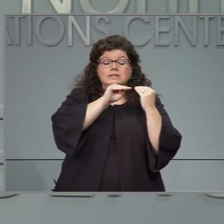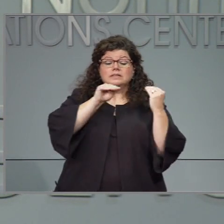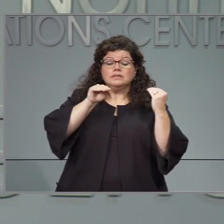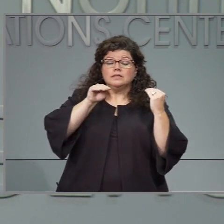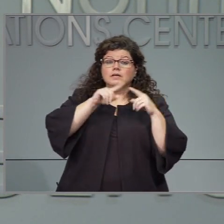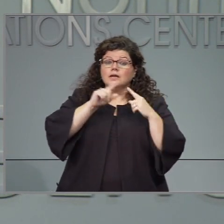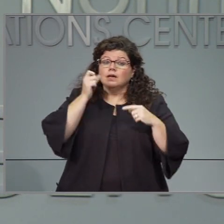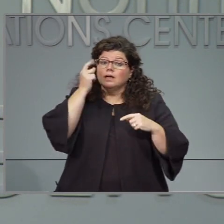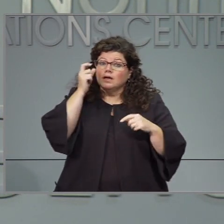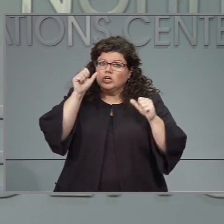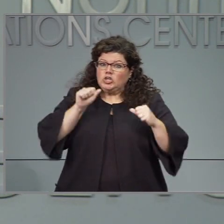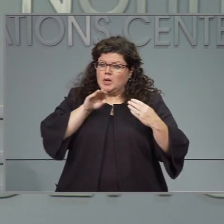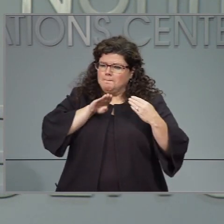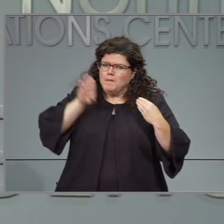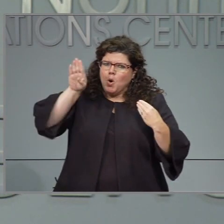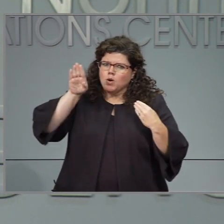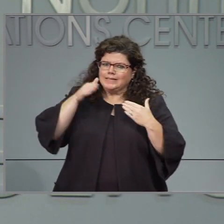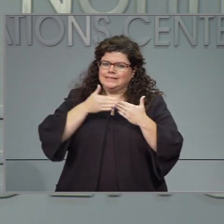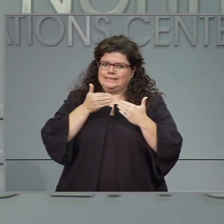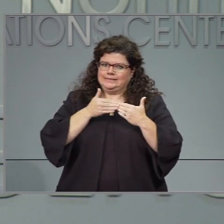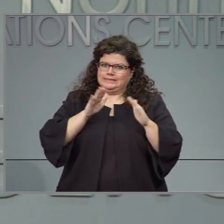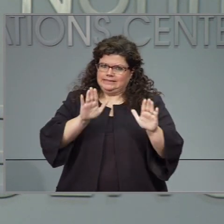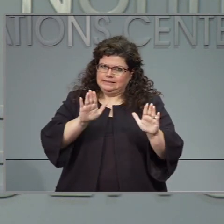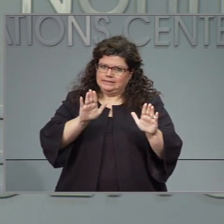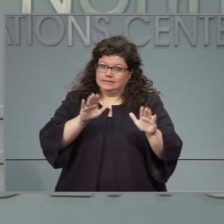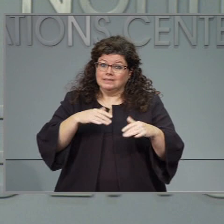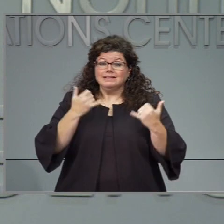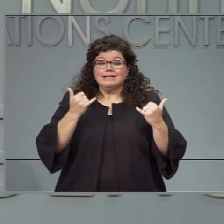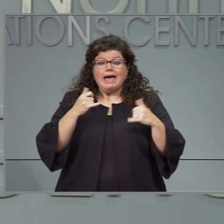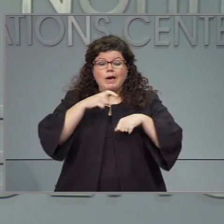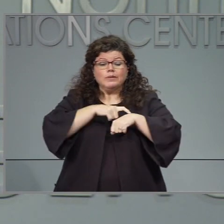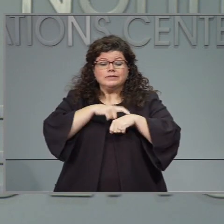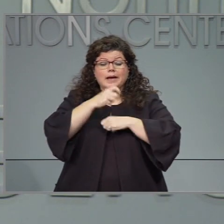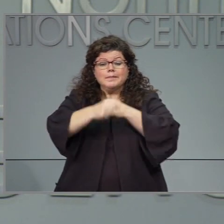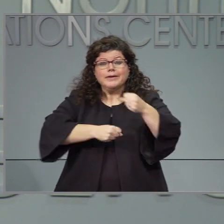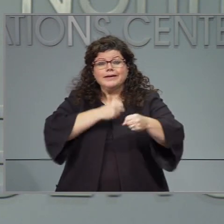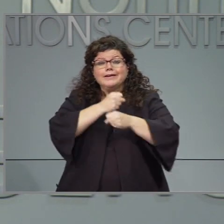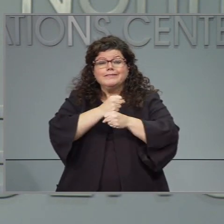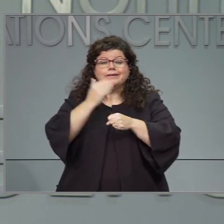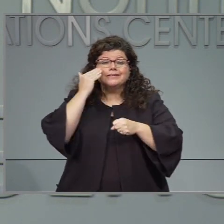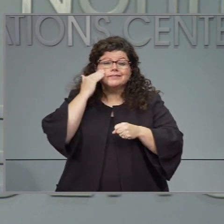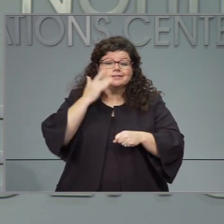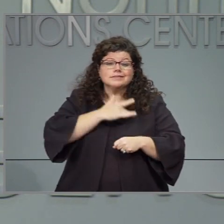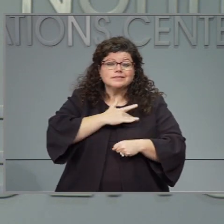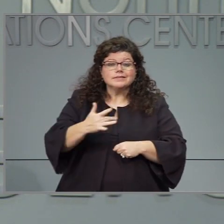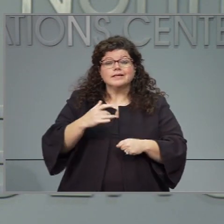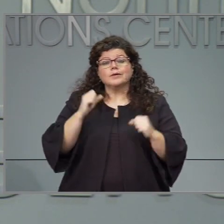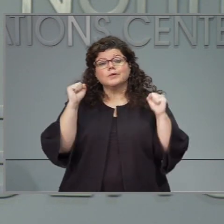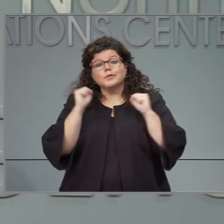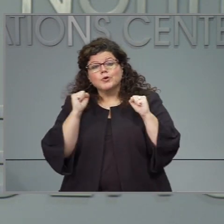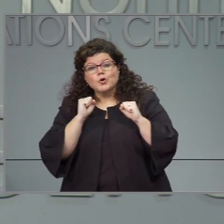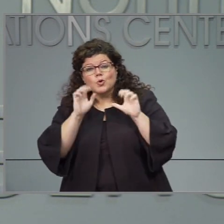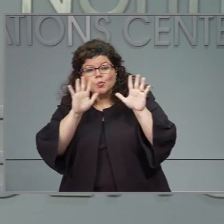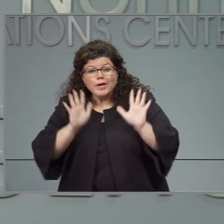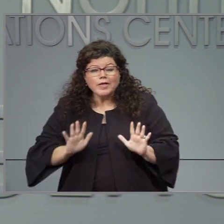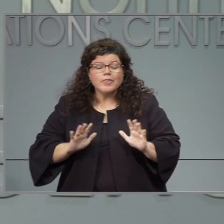templado y temporada de gripe. Habrá nuevos desafíos y tras que seremos precavidos y metódico, sobre la relajación